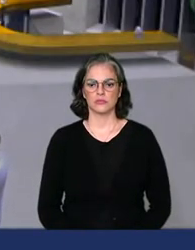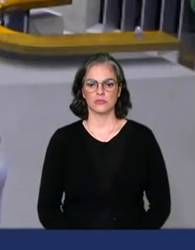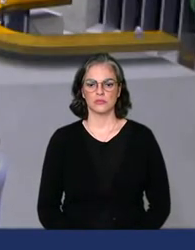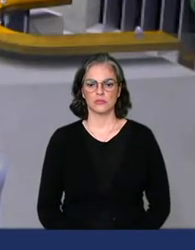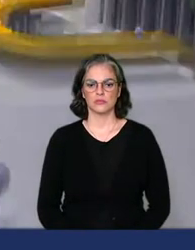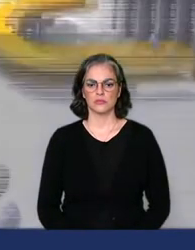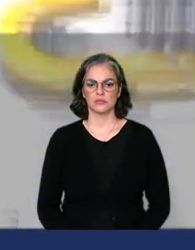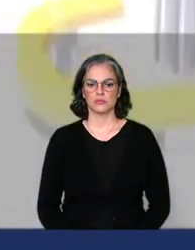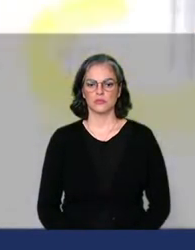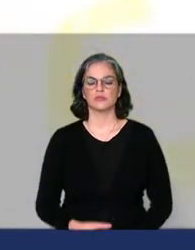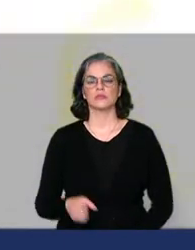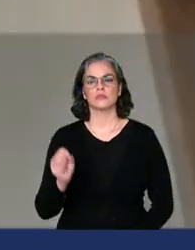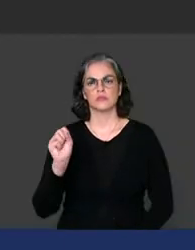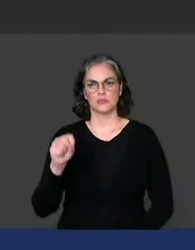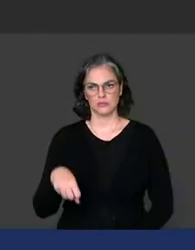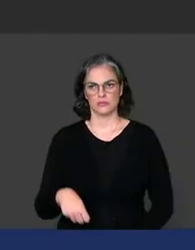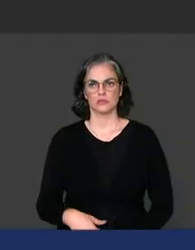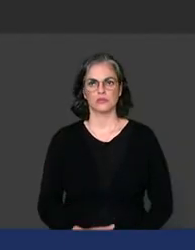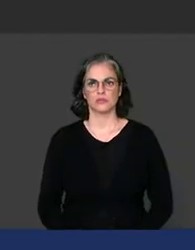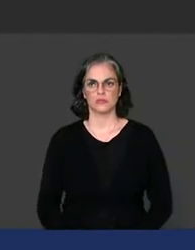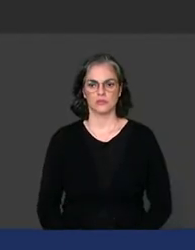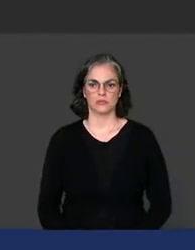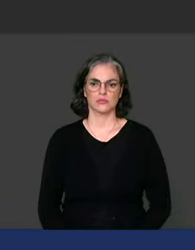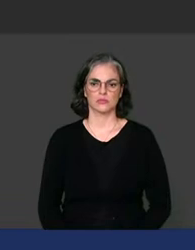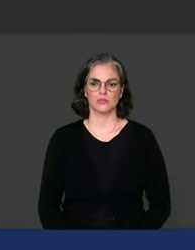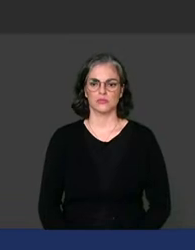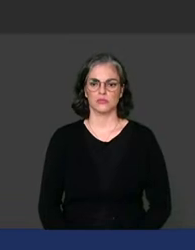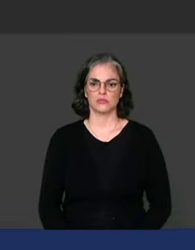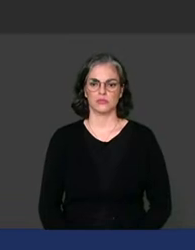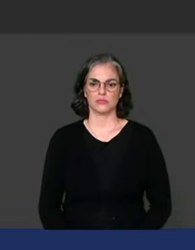SIM. COMO ORIENTA O NOVO? -- [DEPUTADO]: PRESIDENTE, O NOVO ORIENTA